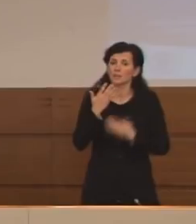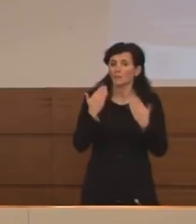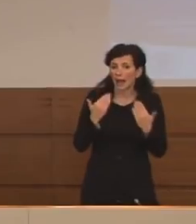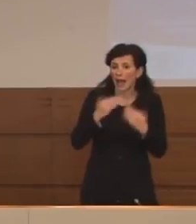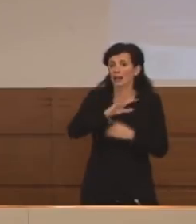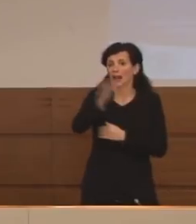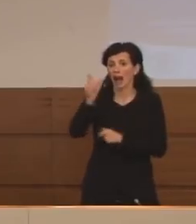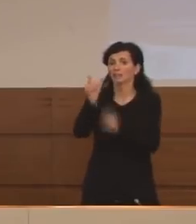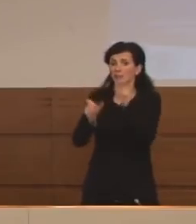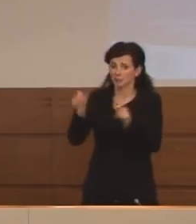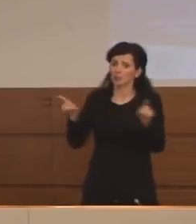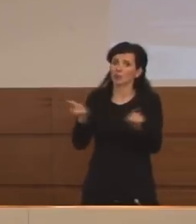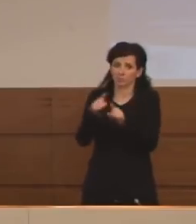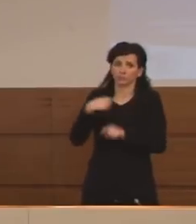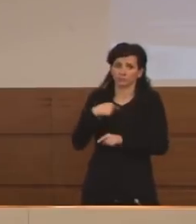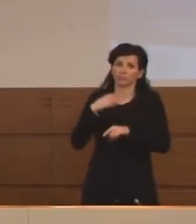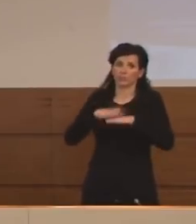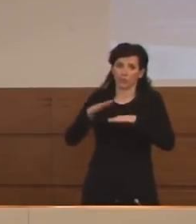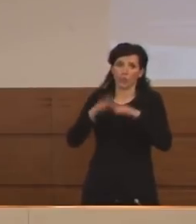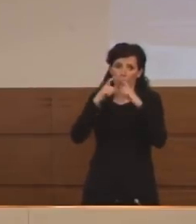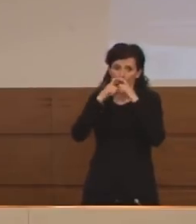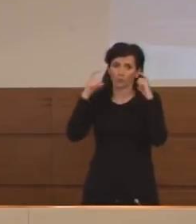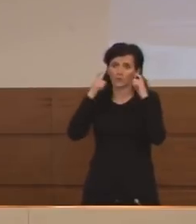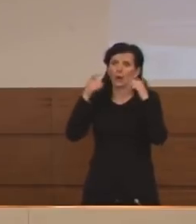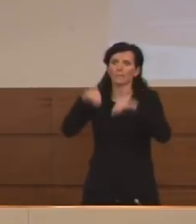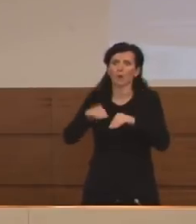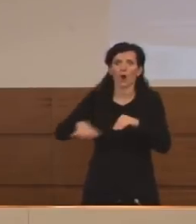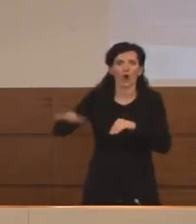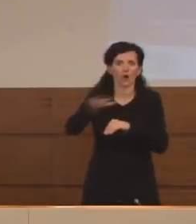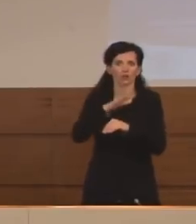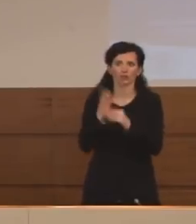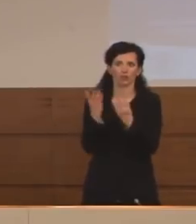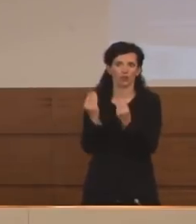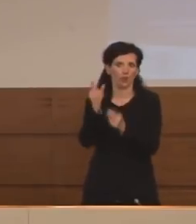Nturlamente la misura principe, però, è il distanziamento sociale.